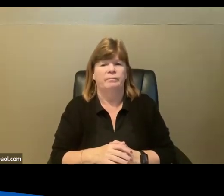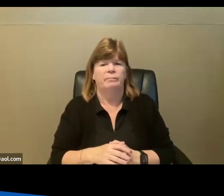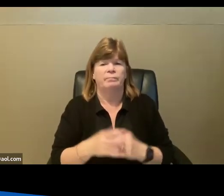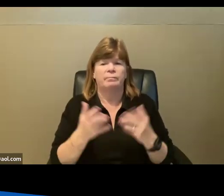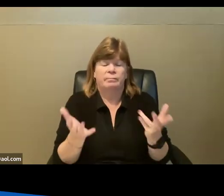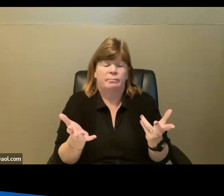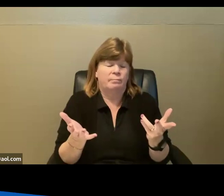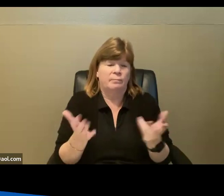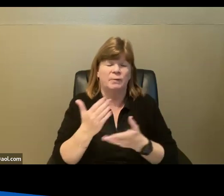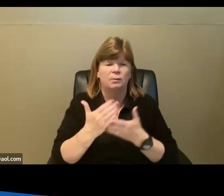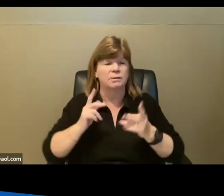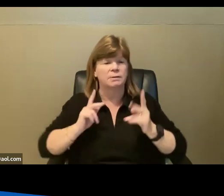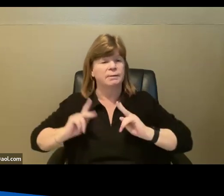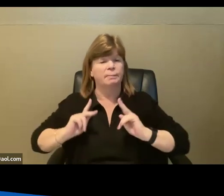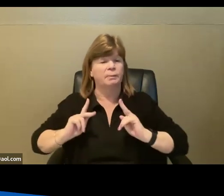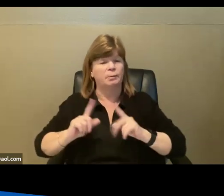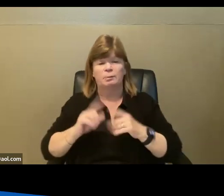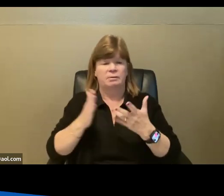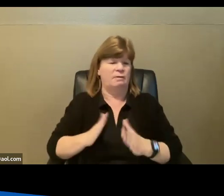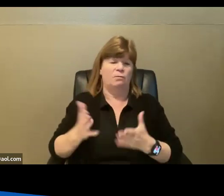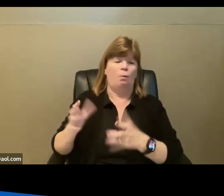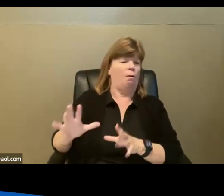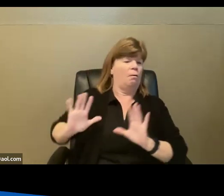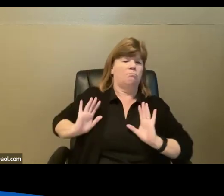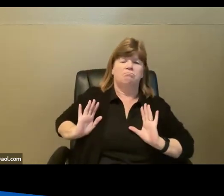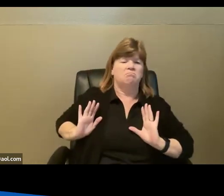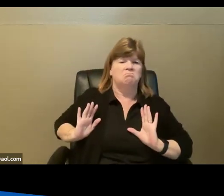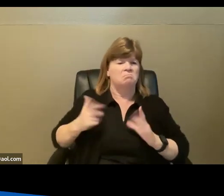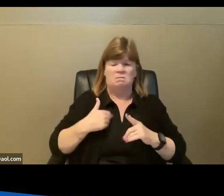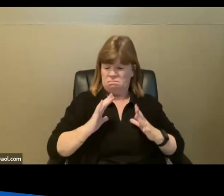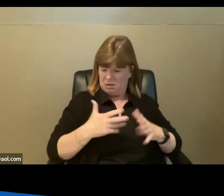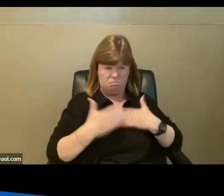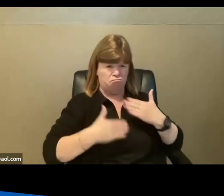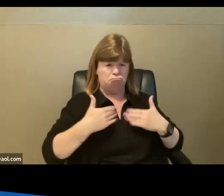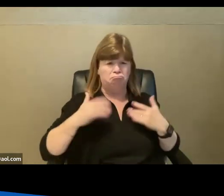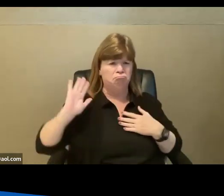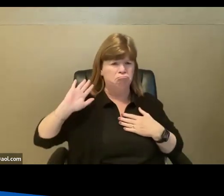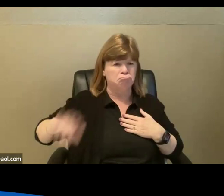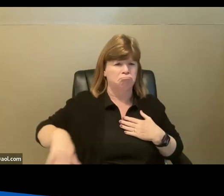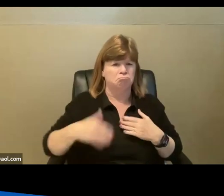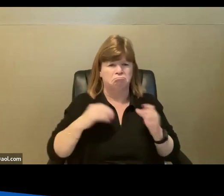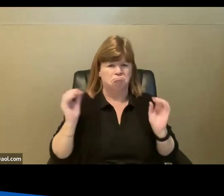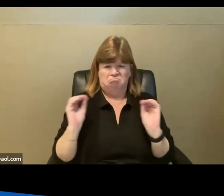Luego, hay algunas personas que simplemente nunca lo quieren porque están saliendo adelante bien, realmente no tiene espacio en su vida.